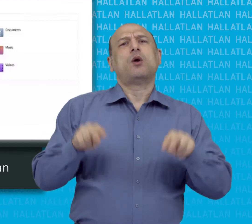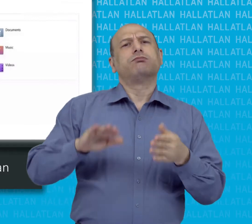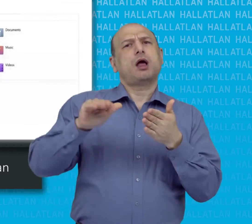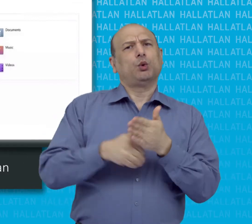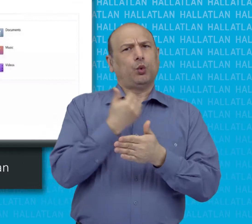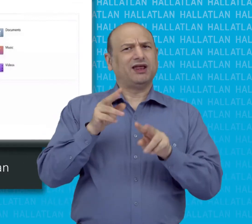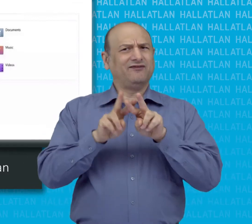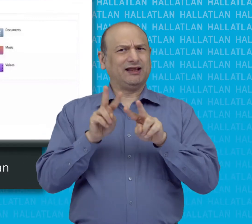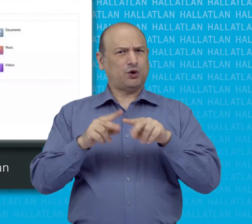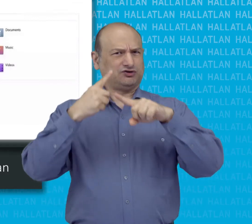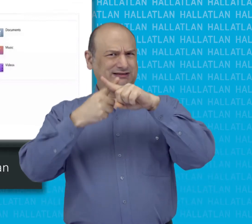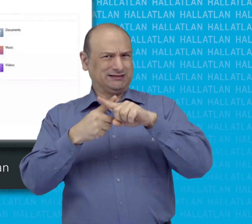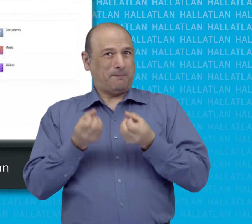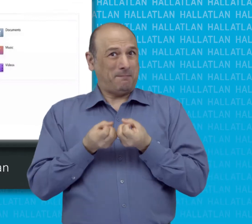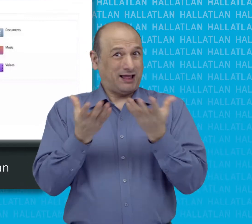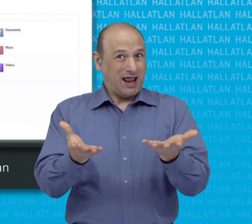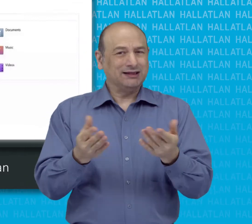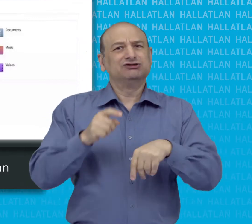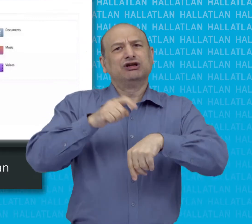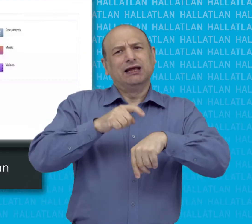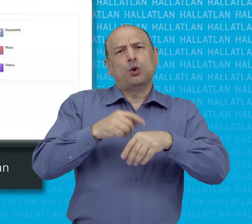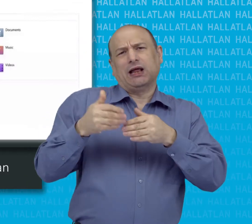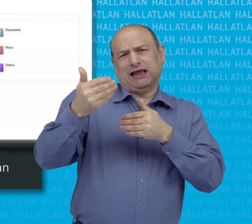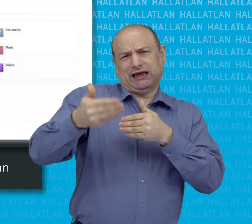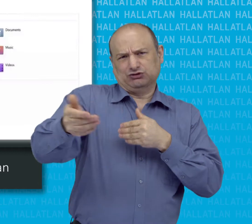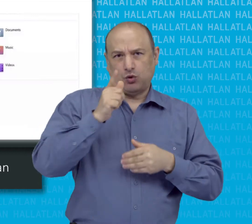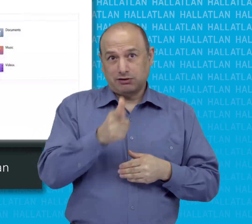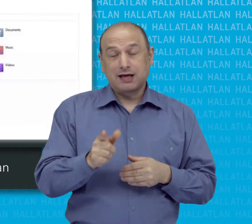A Windows 10X megjelenése a legutóbbi információk alapján tovább csúszott,